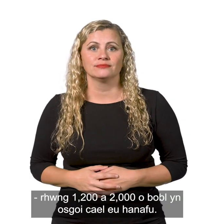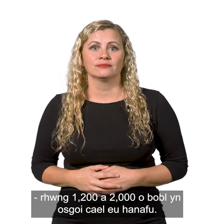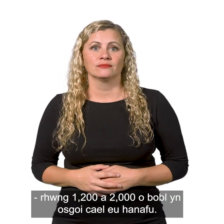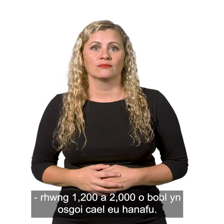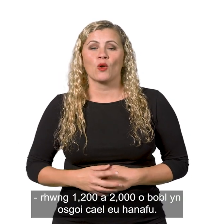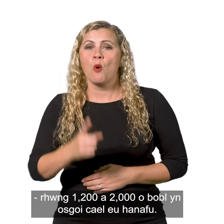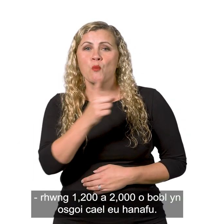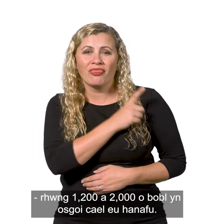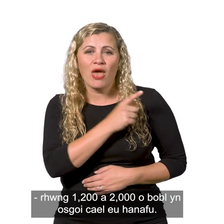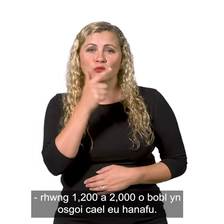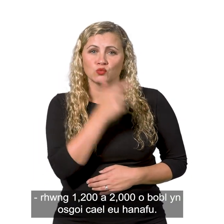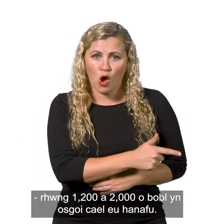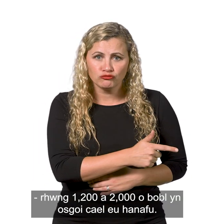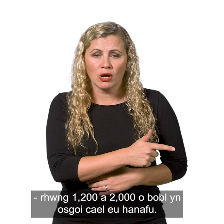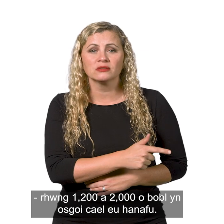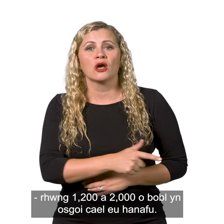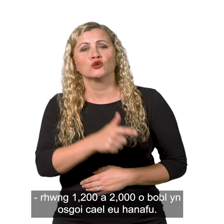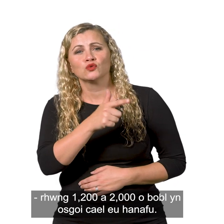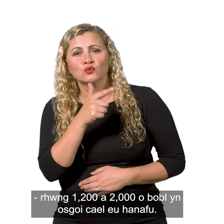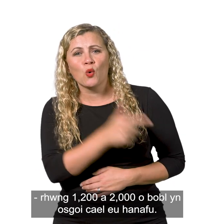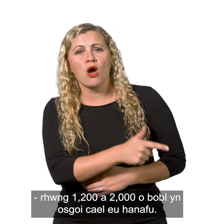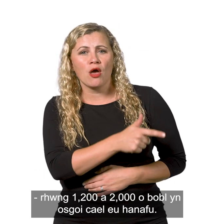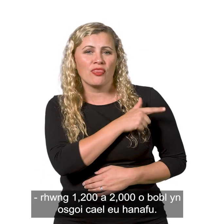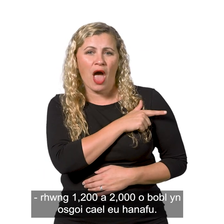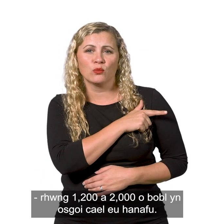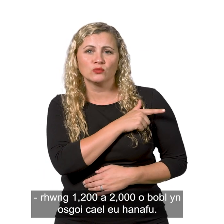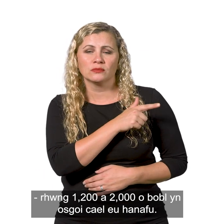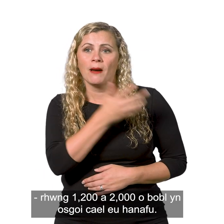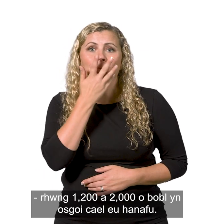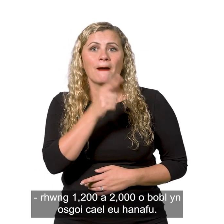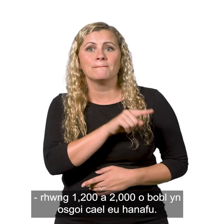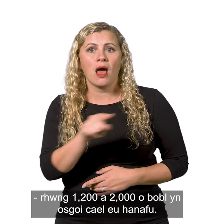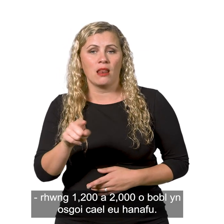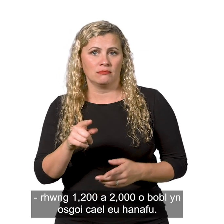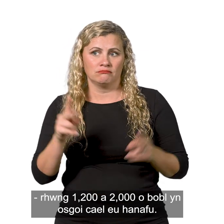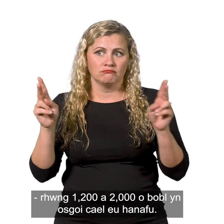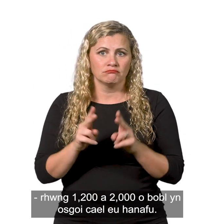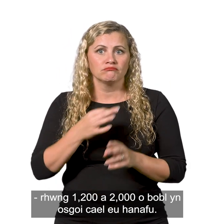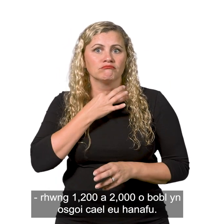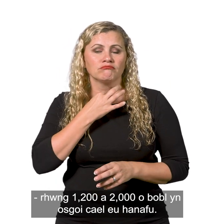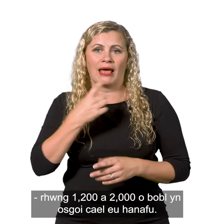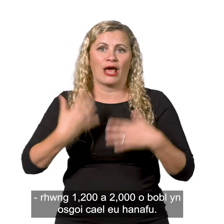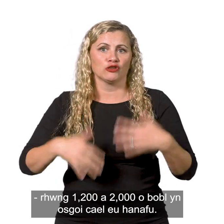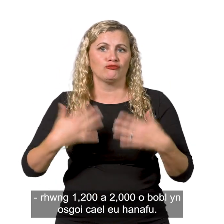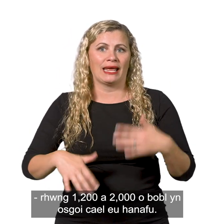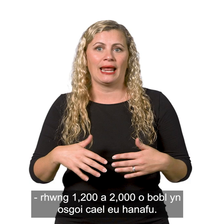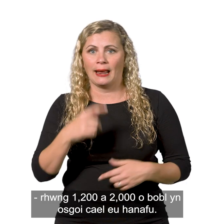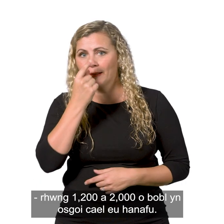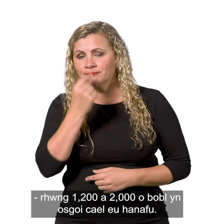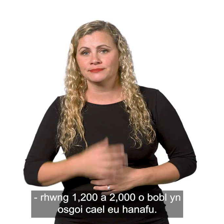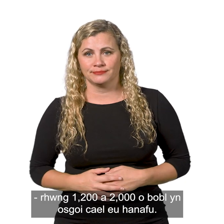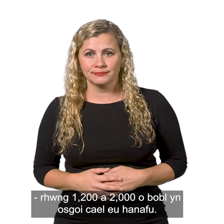rhwng 1,200 a 2,000 o bobl yn osgoi cael eu hanafu.